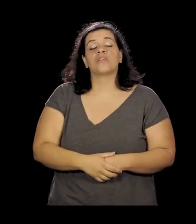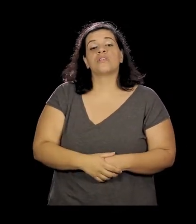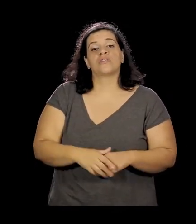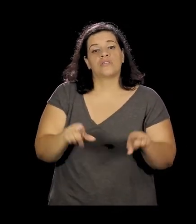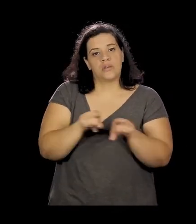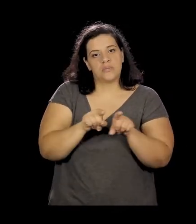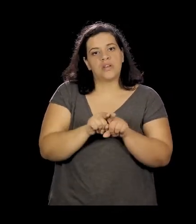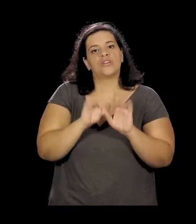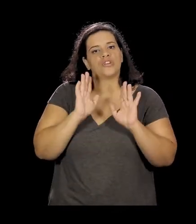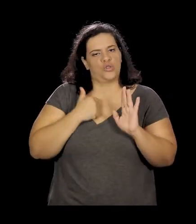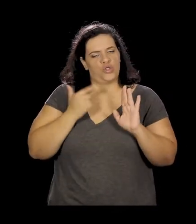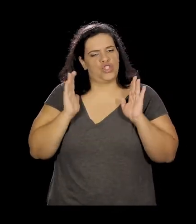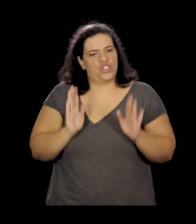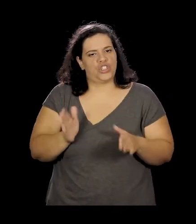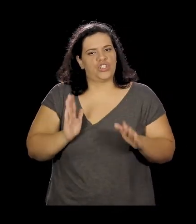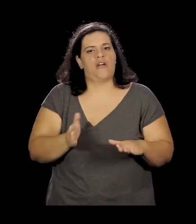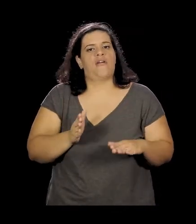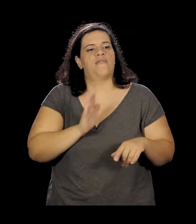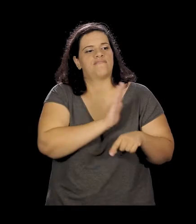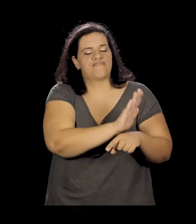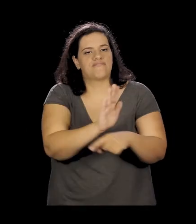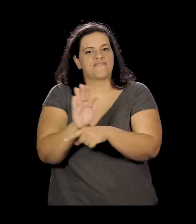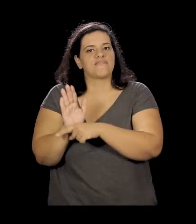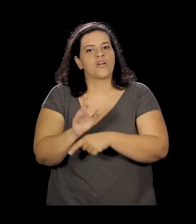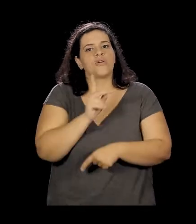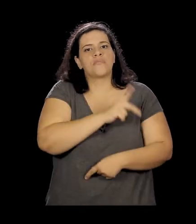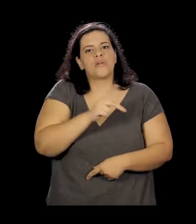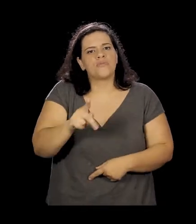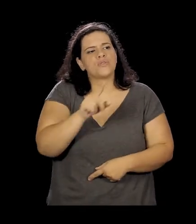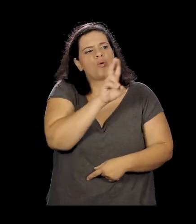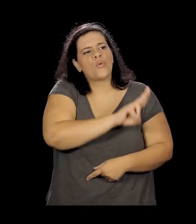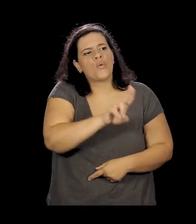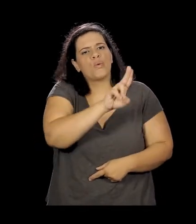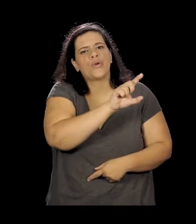Já colaborei com professores de várias universidades